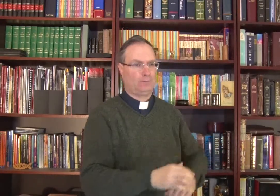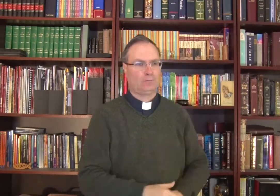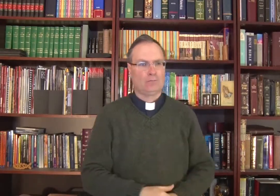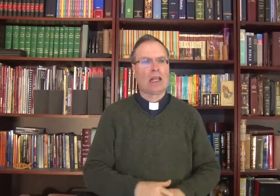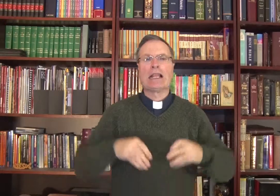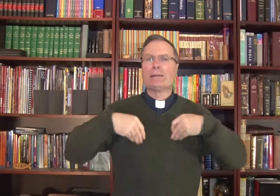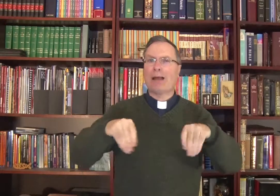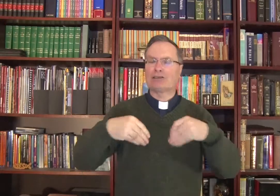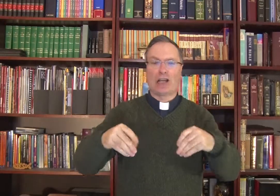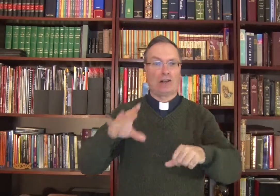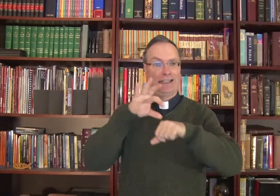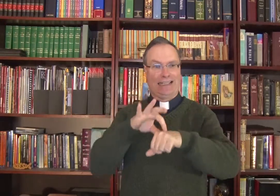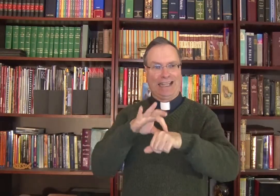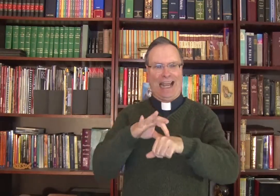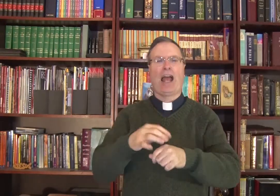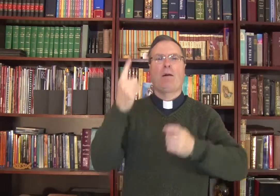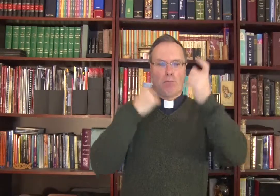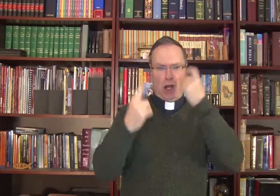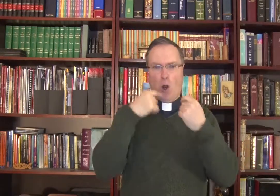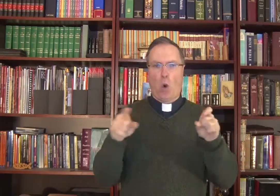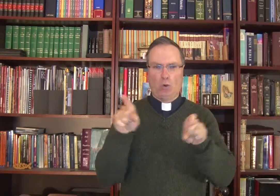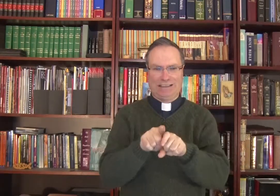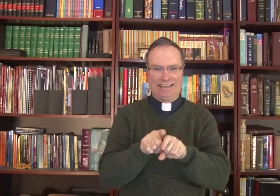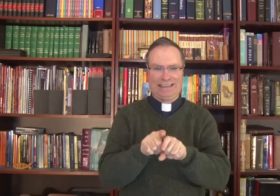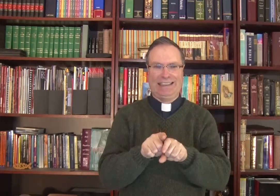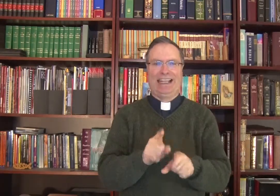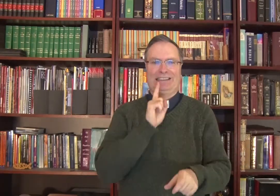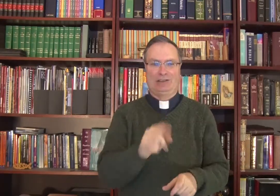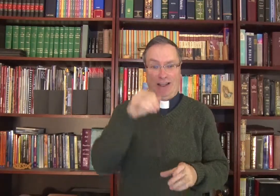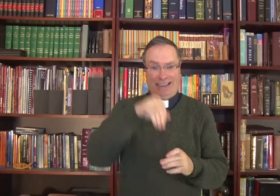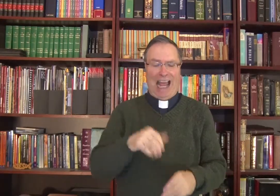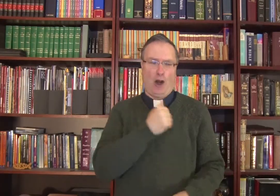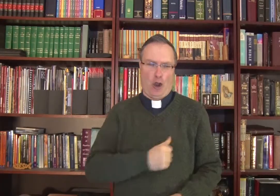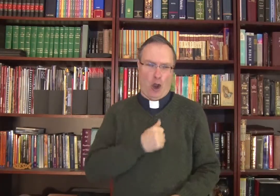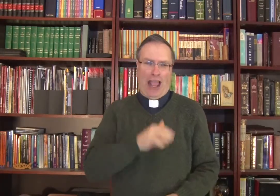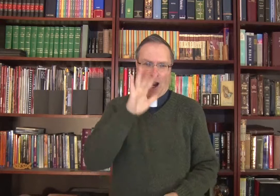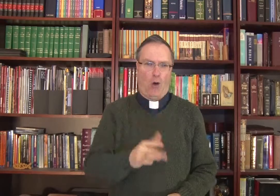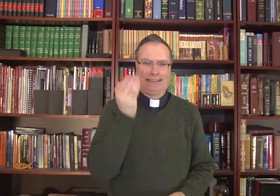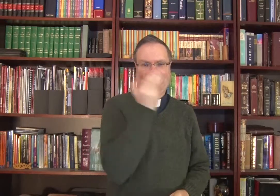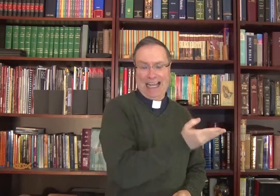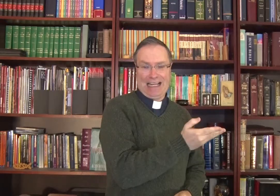Les marchands de la terre pleurent aussi et sont dans le deuil à cause d'elle,